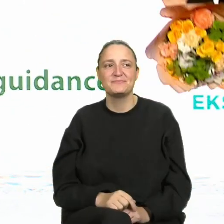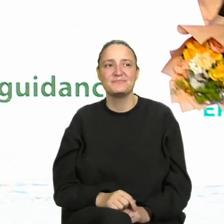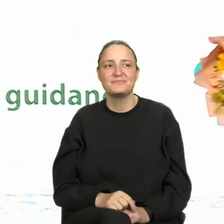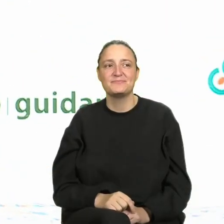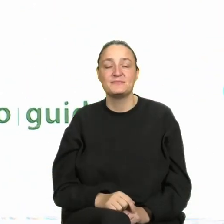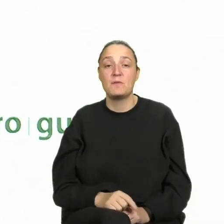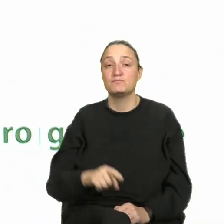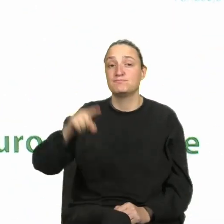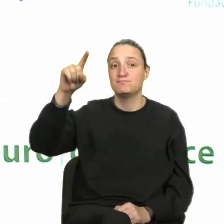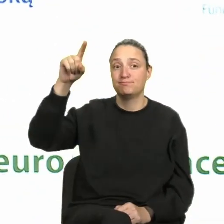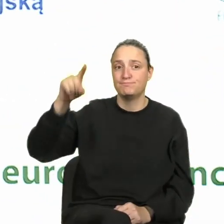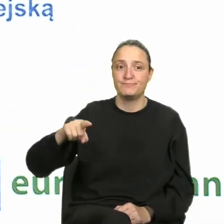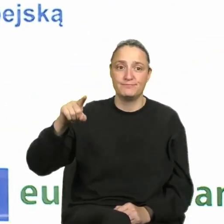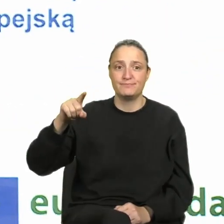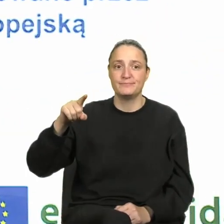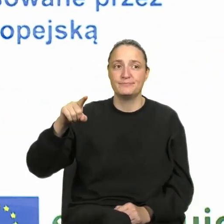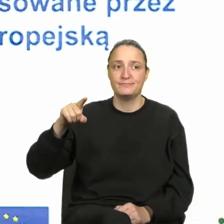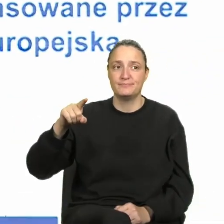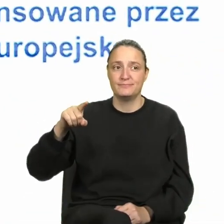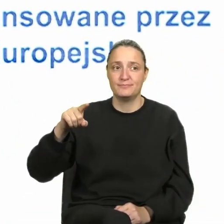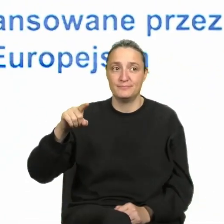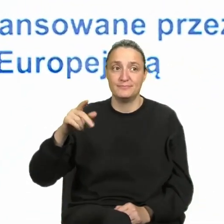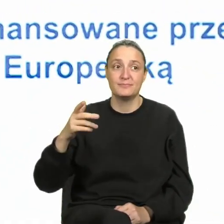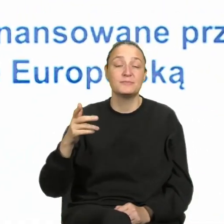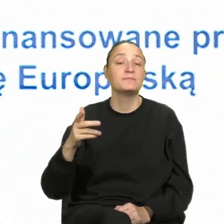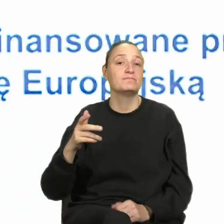Pierwsze miejsce w kategorii 'Efekt współpracy'